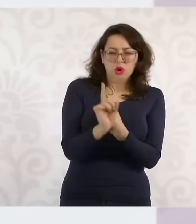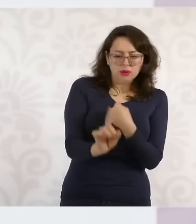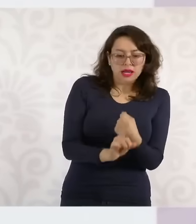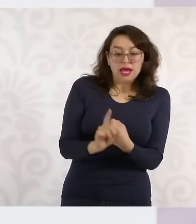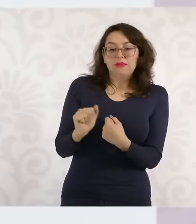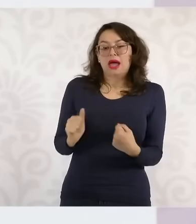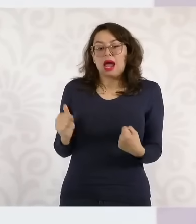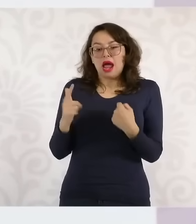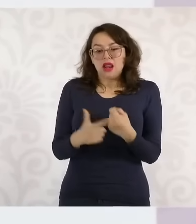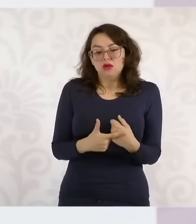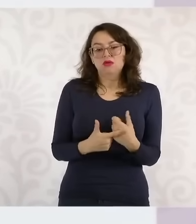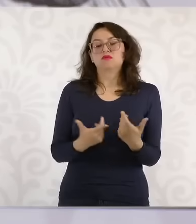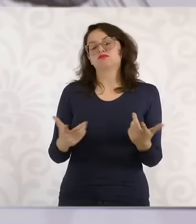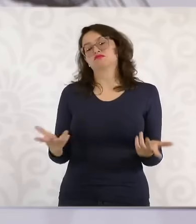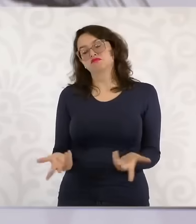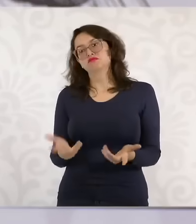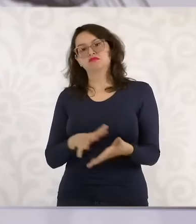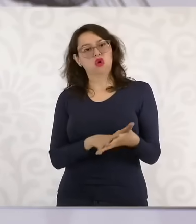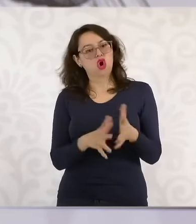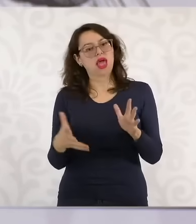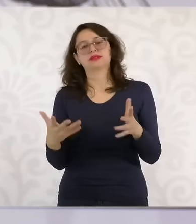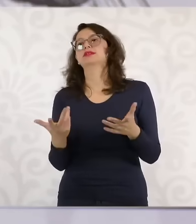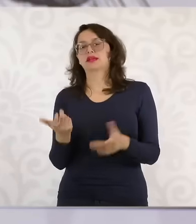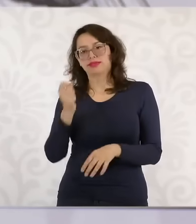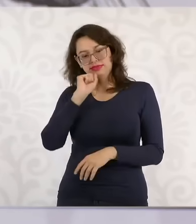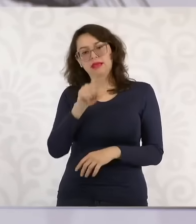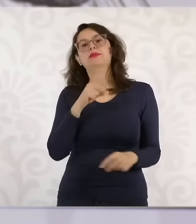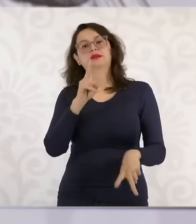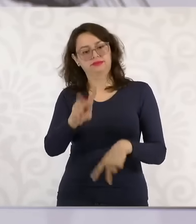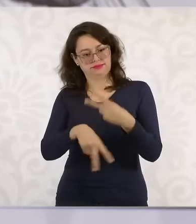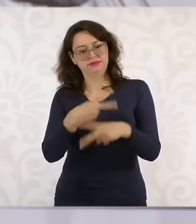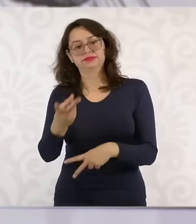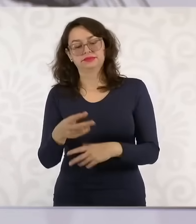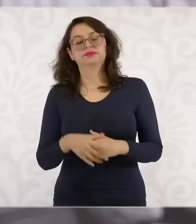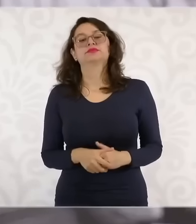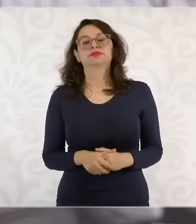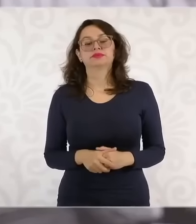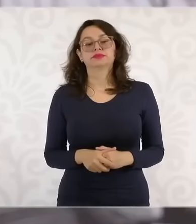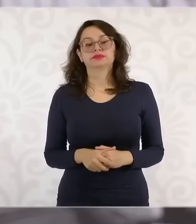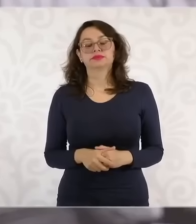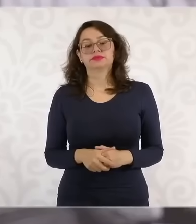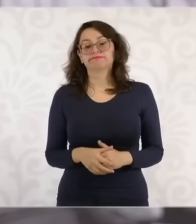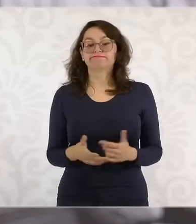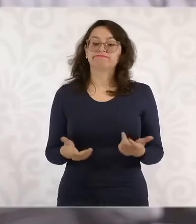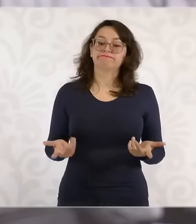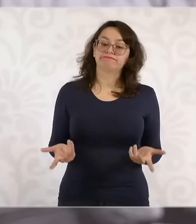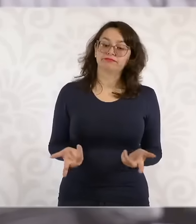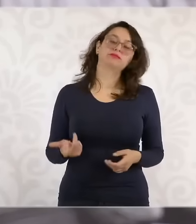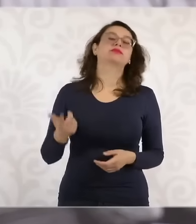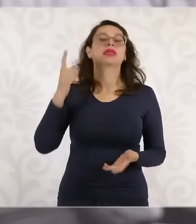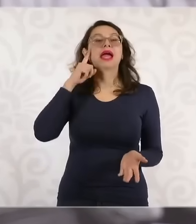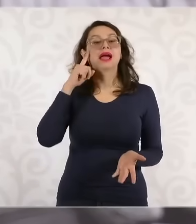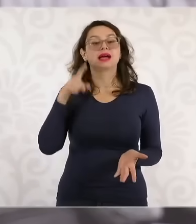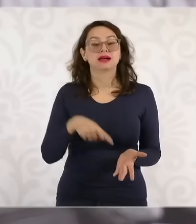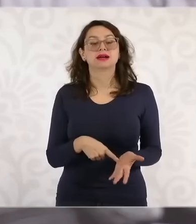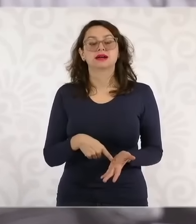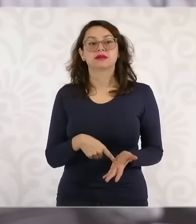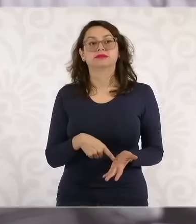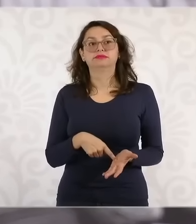un problema de violencia, también acudimos a ello. Entonces, e yo creo que pronto se va a